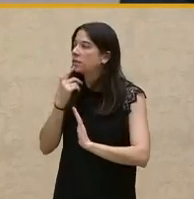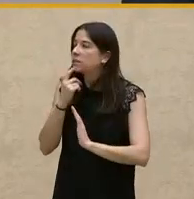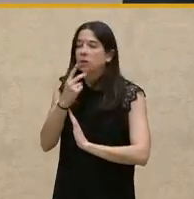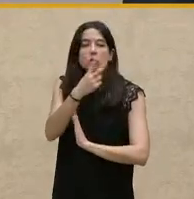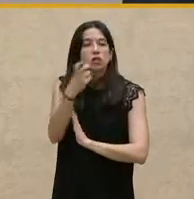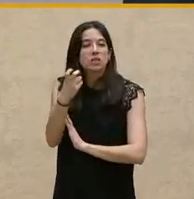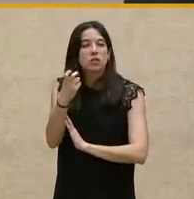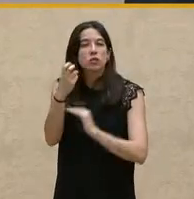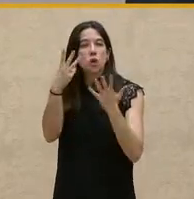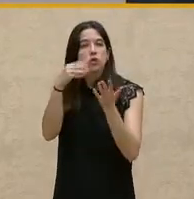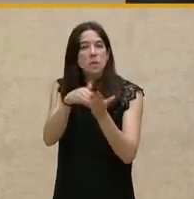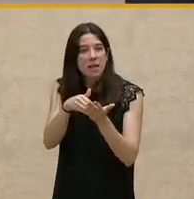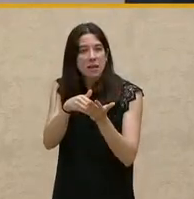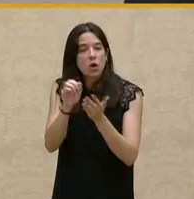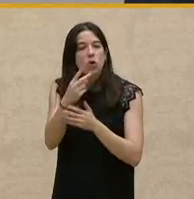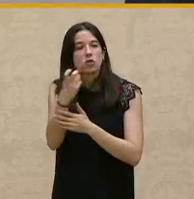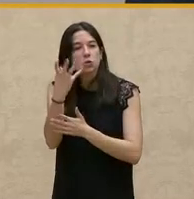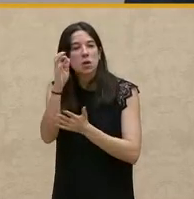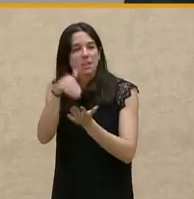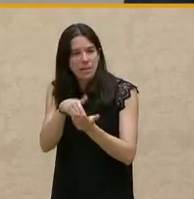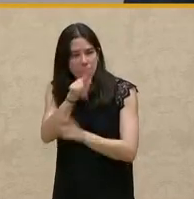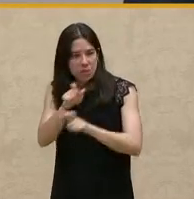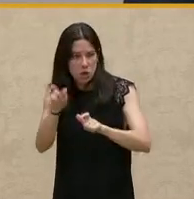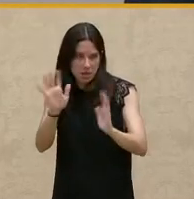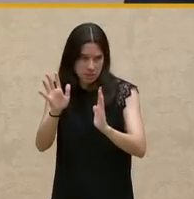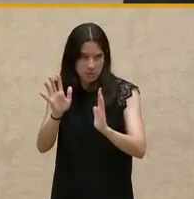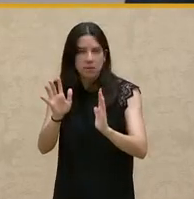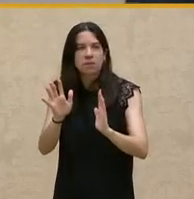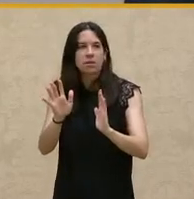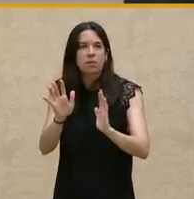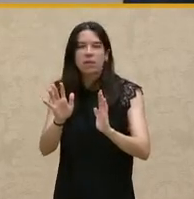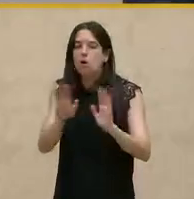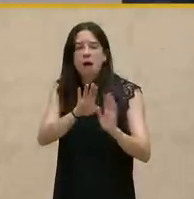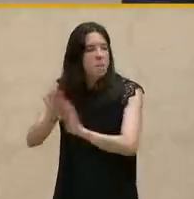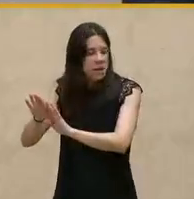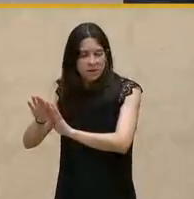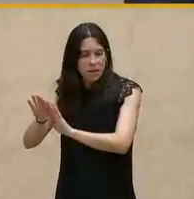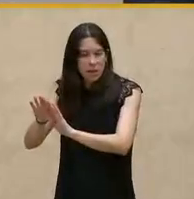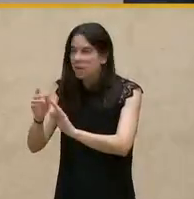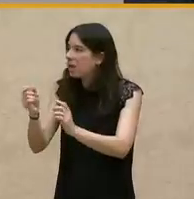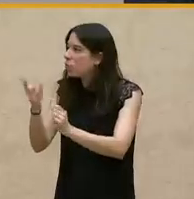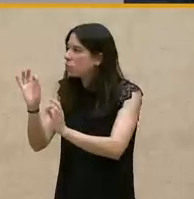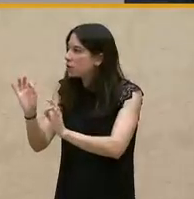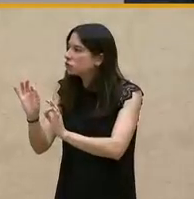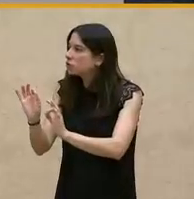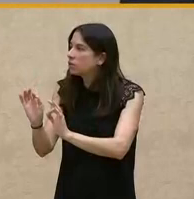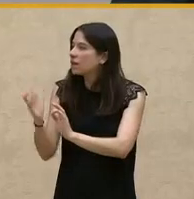000 personas o 220 000 personas. Pero bueno. Falta el censiguió gracias a Dios recientemente se ha